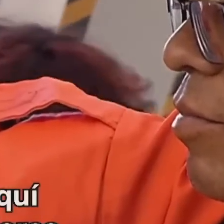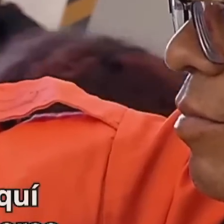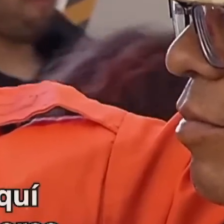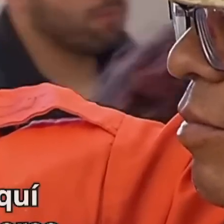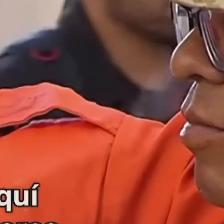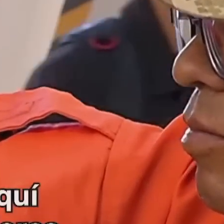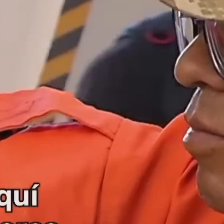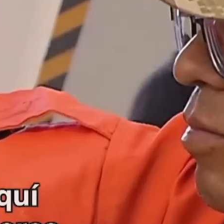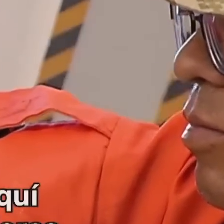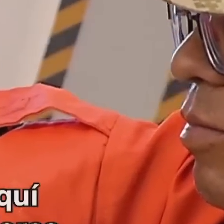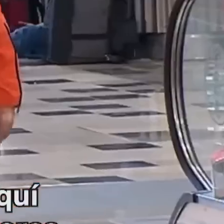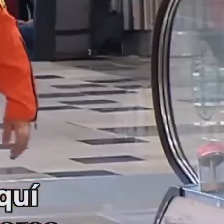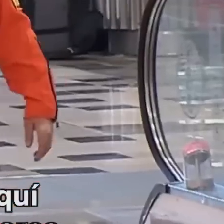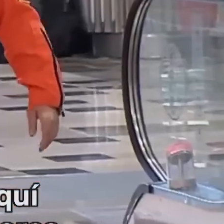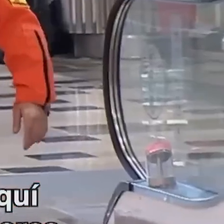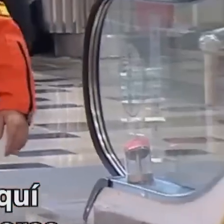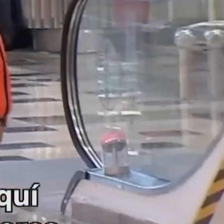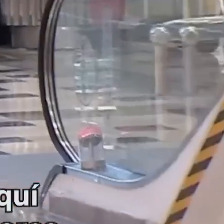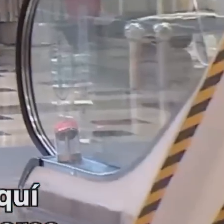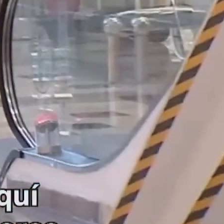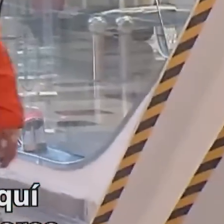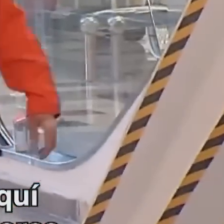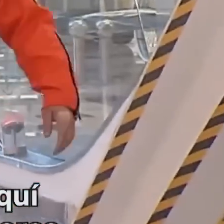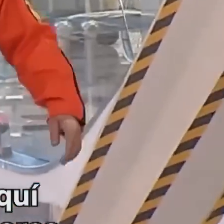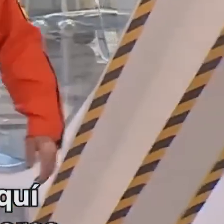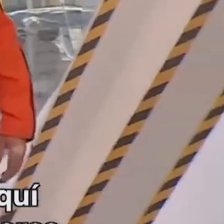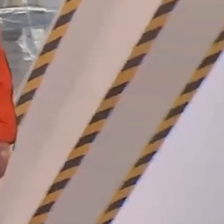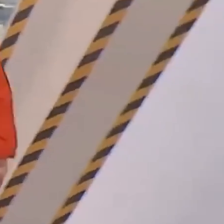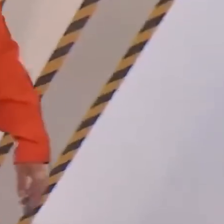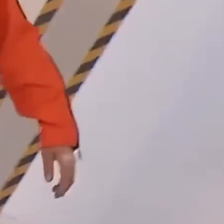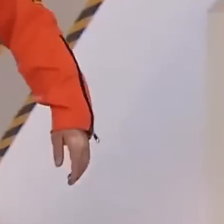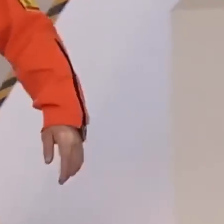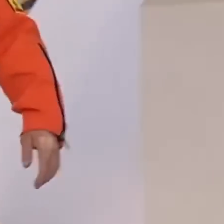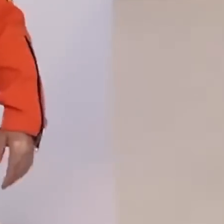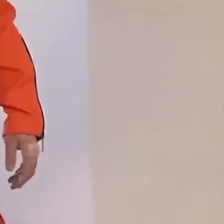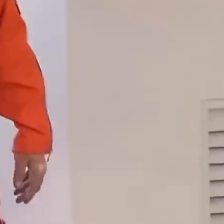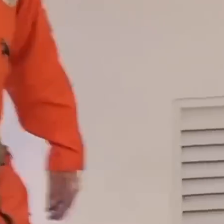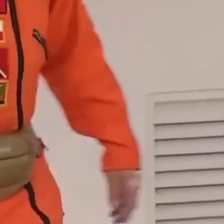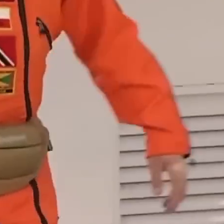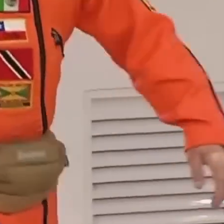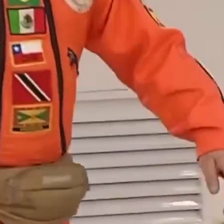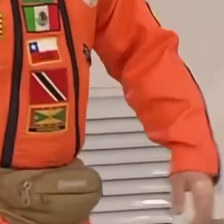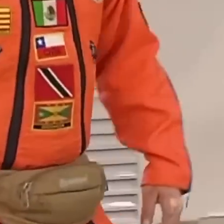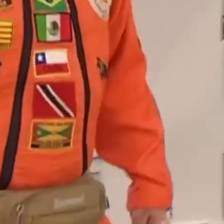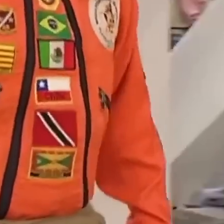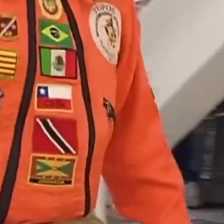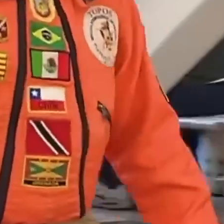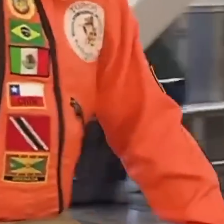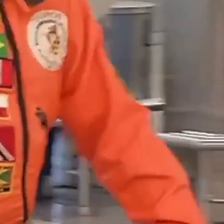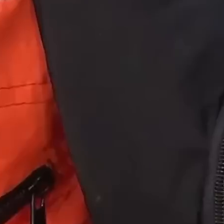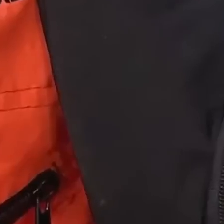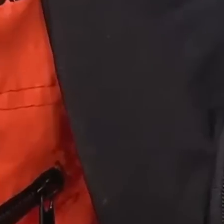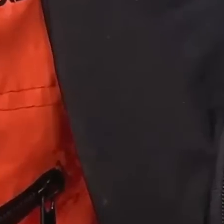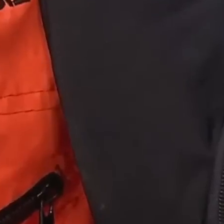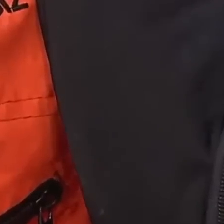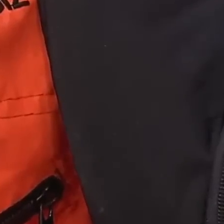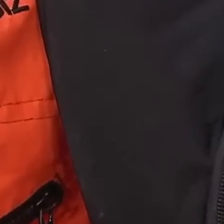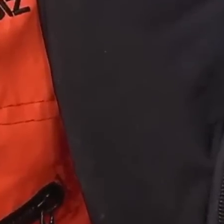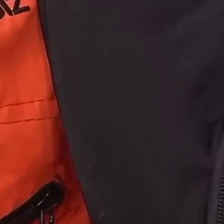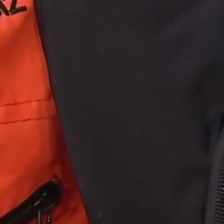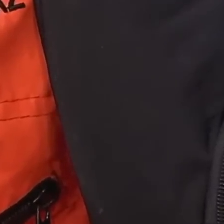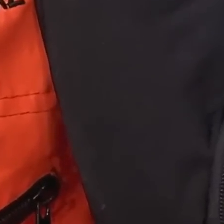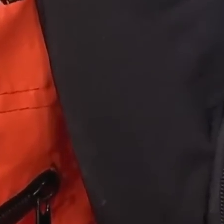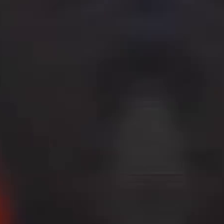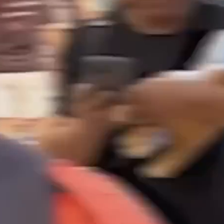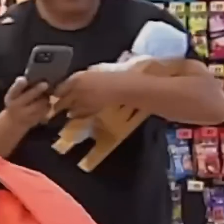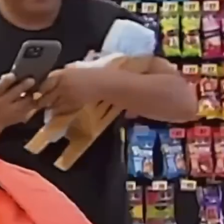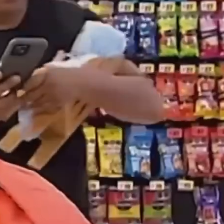el joven David de nuestros nuevos valores s aquí estamos la representación de topos Azteca llegar